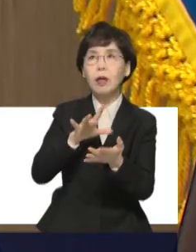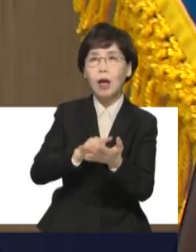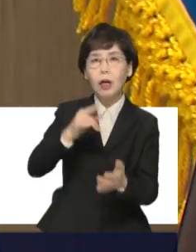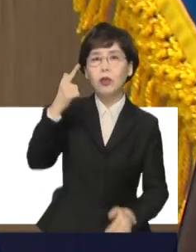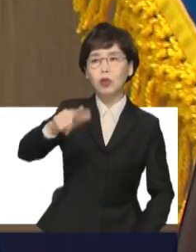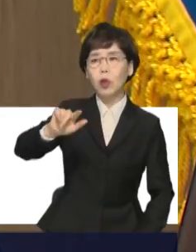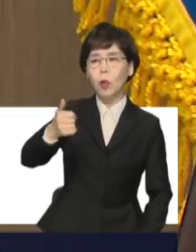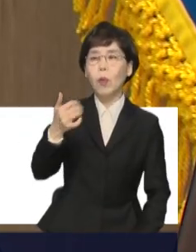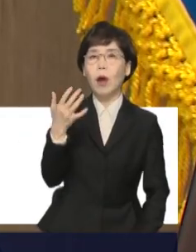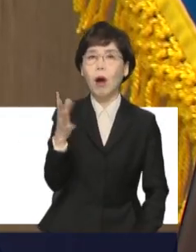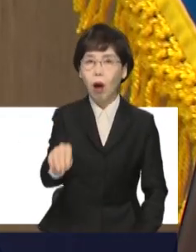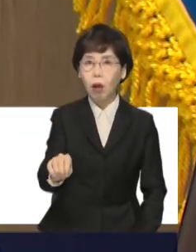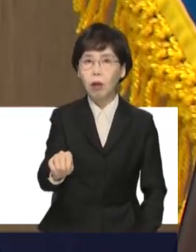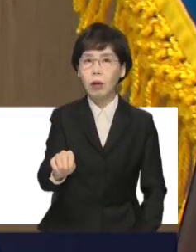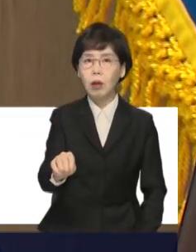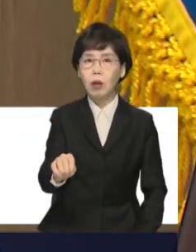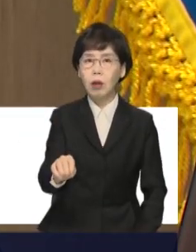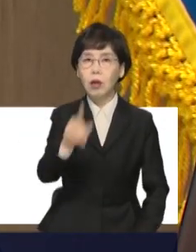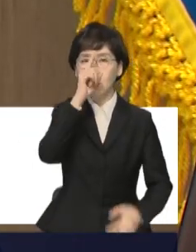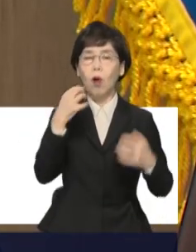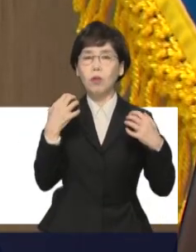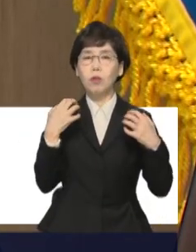8,000여 명에 대해 약 6,500억 원을 각각